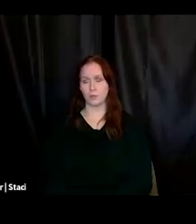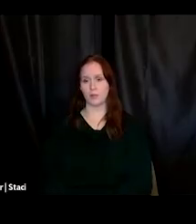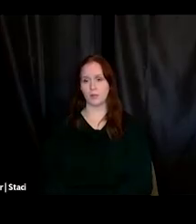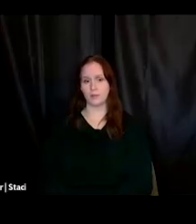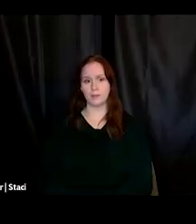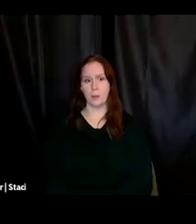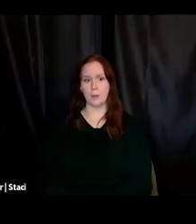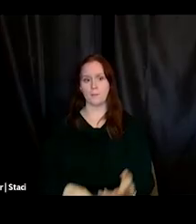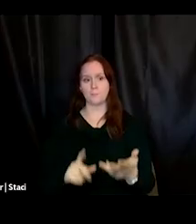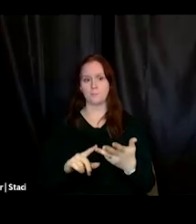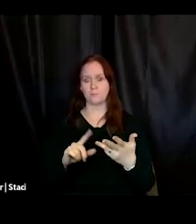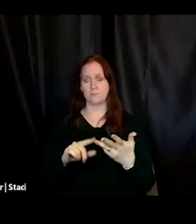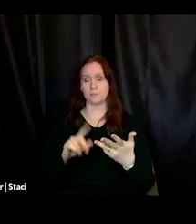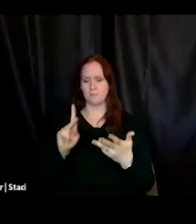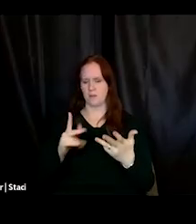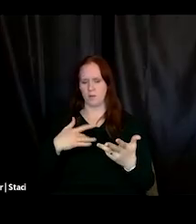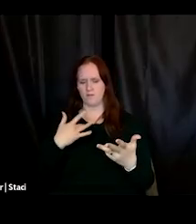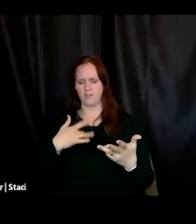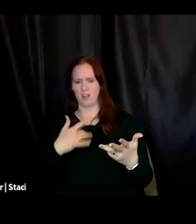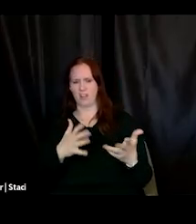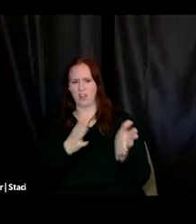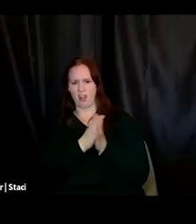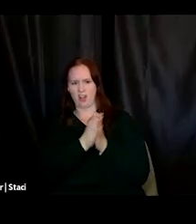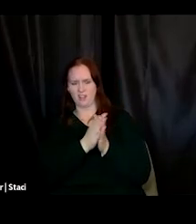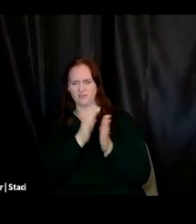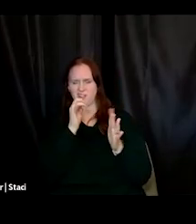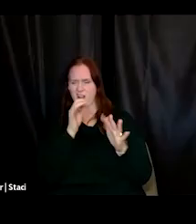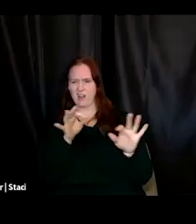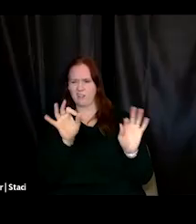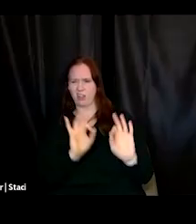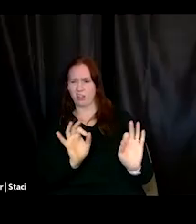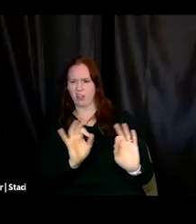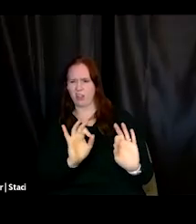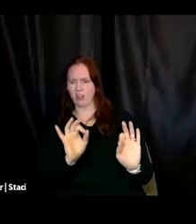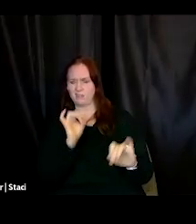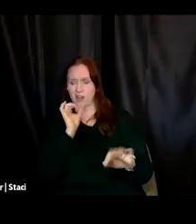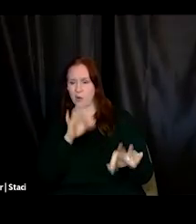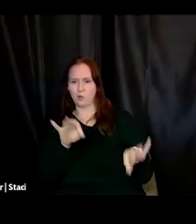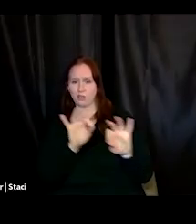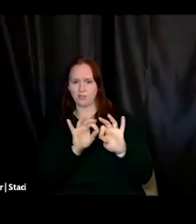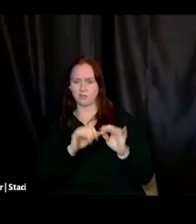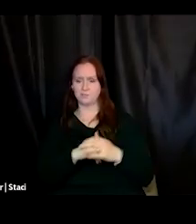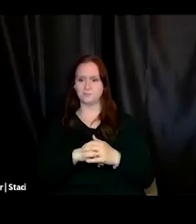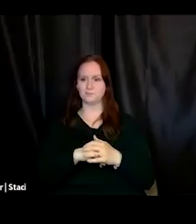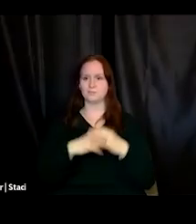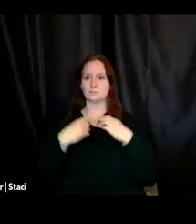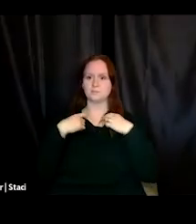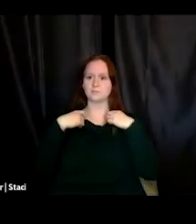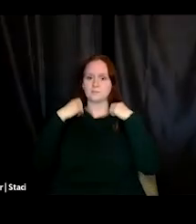que también pueden brindarles la información que están buscando, ya sea sobre su oficina de campo local,